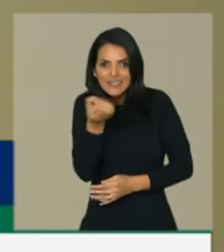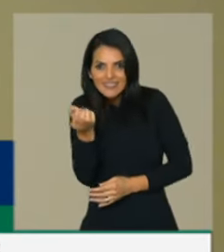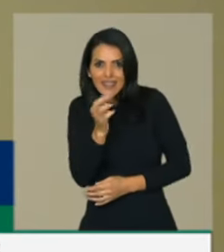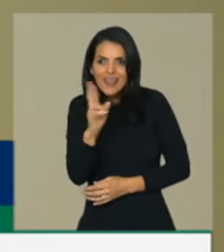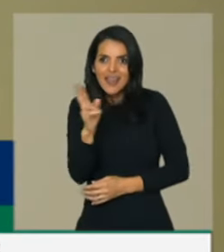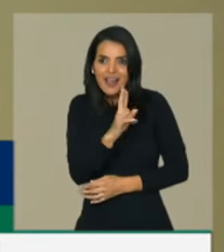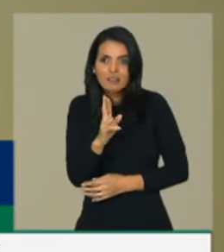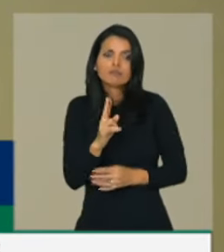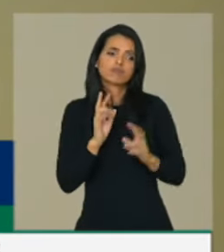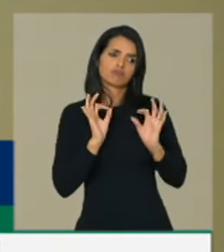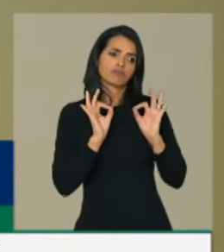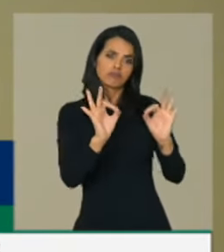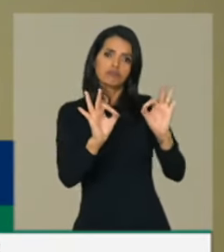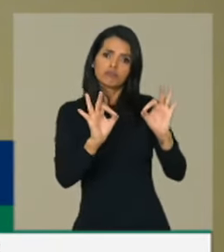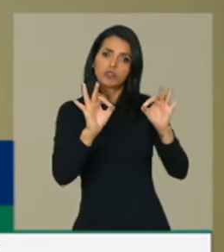NÃO TIVER PARÂMETRO, DER UM